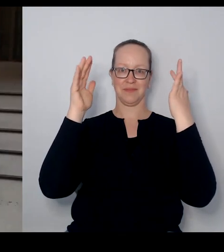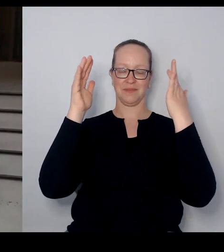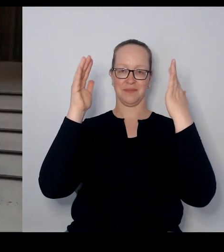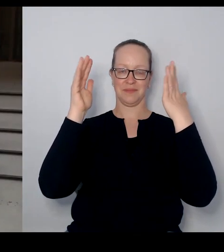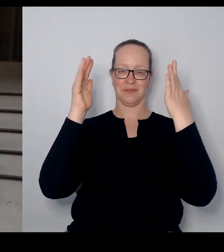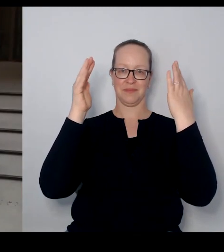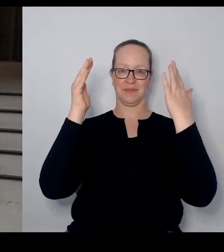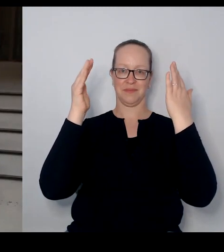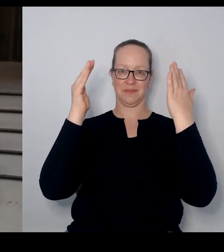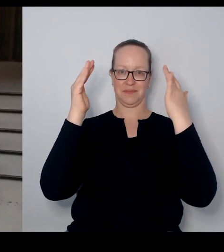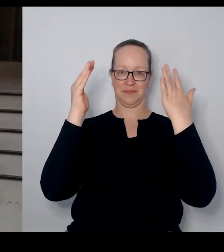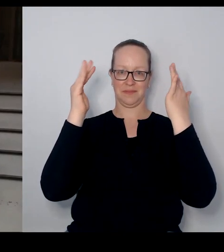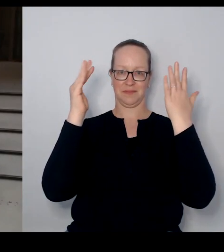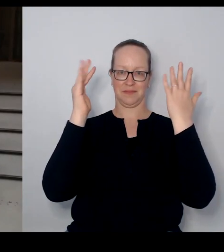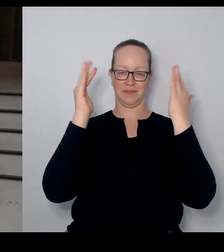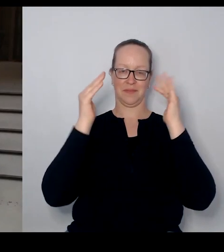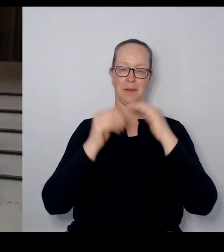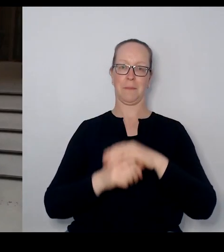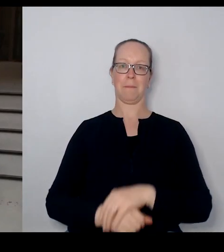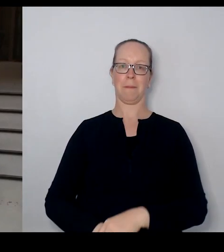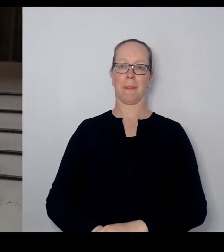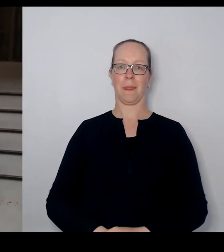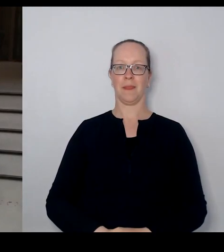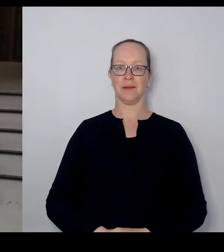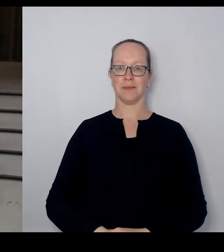Vielen Dank! Und für die Fraktion Die Linke spricht die Kollegin Gennburg.